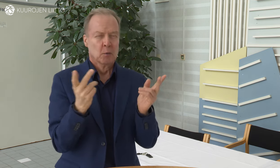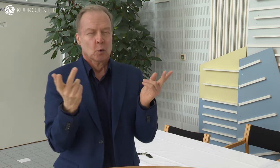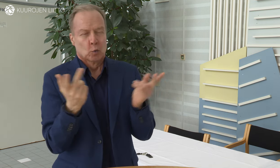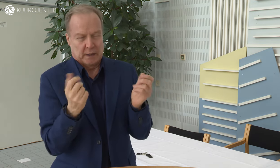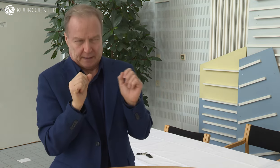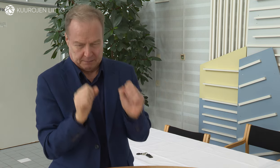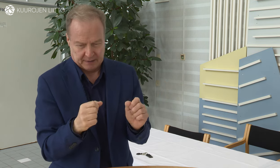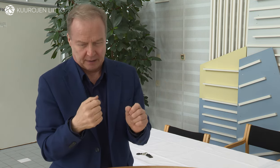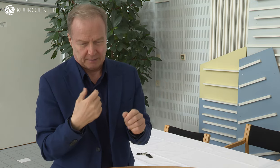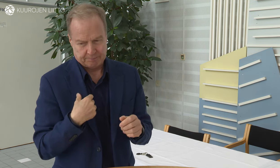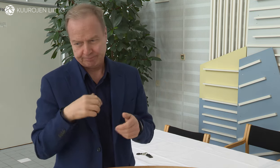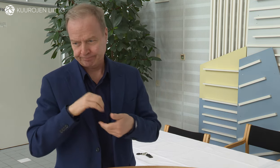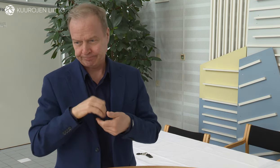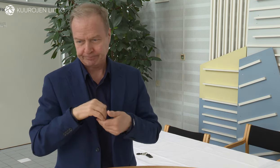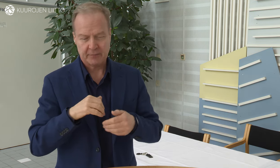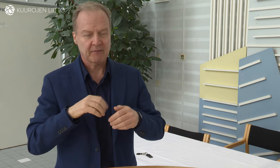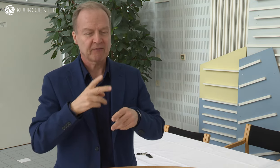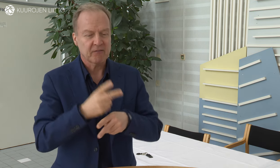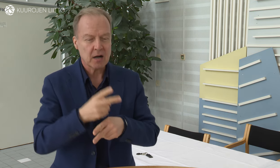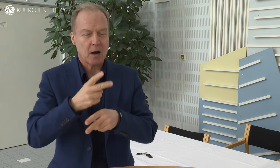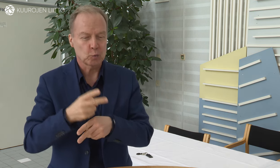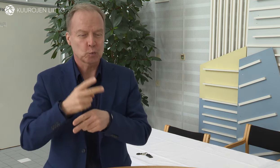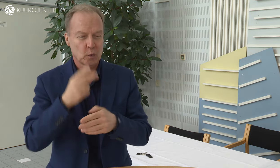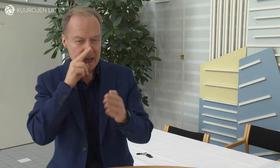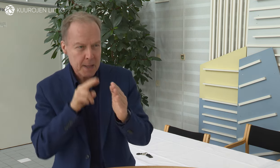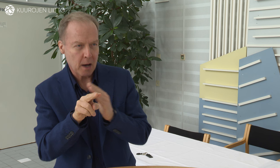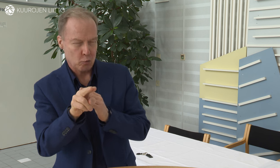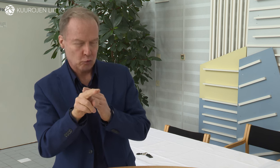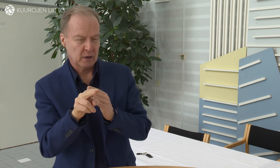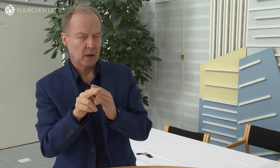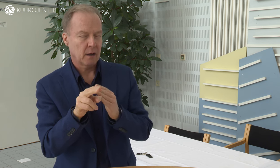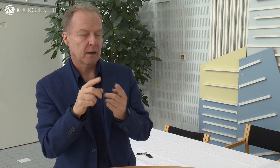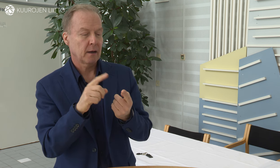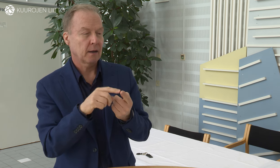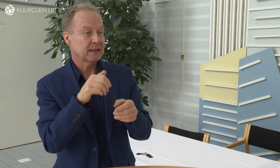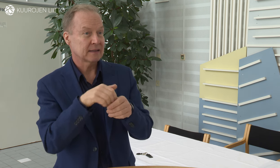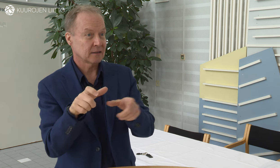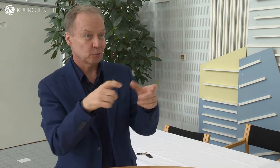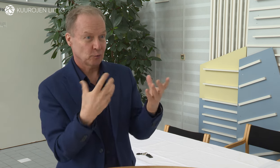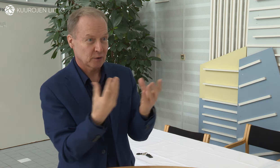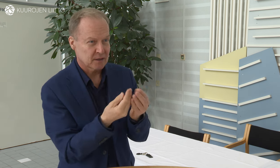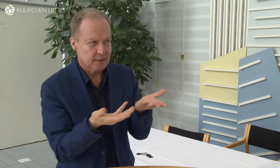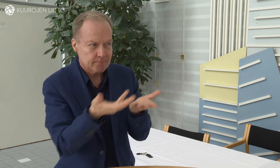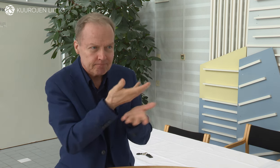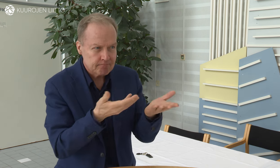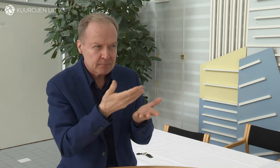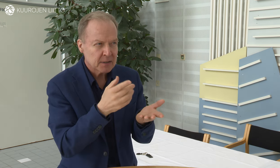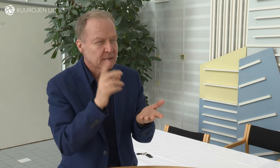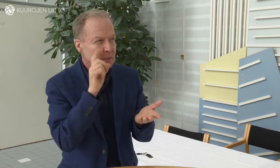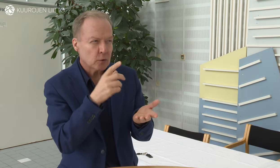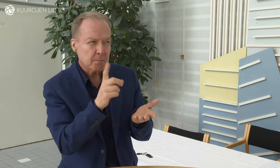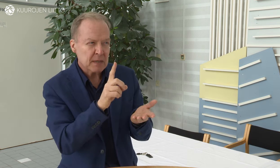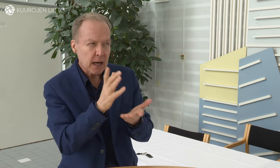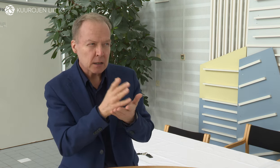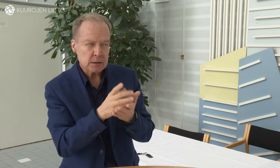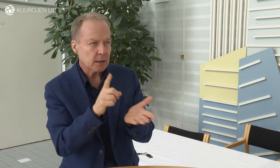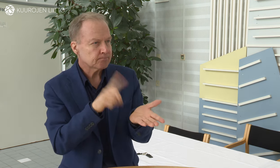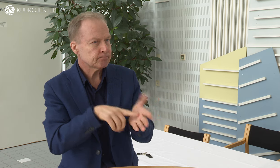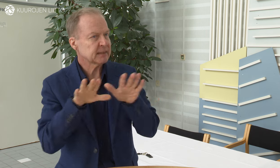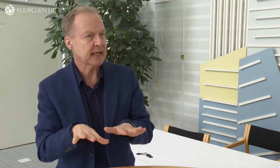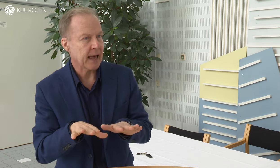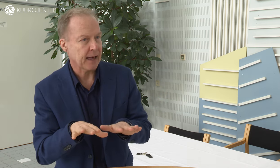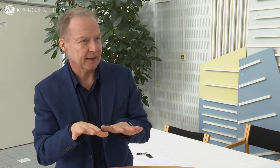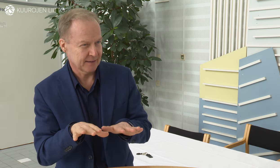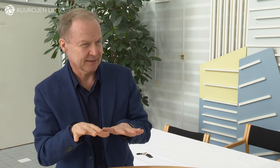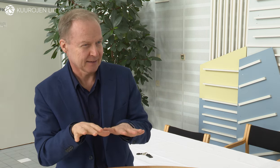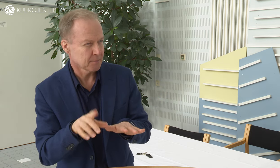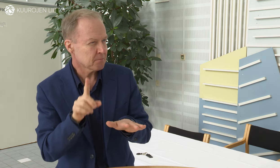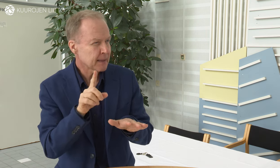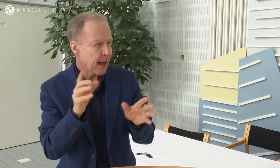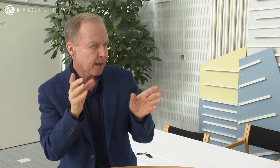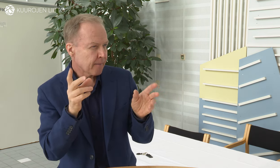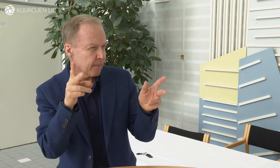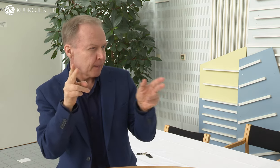Meidän täytyy käynnistää keskustelut liiton hallituksen, jäsenistön ja työntekijöiden kanssa -